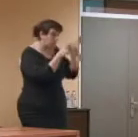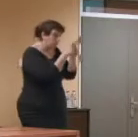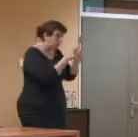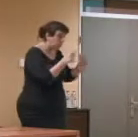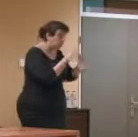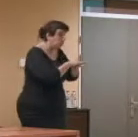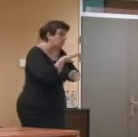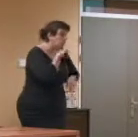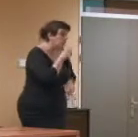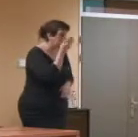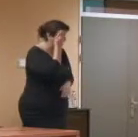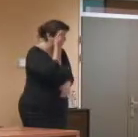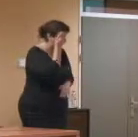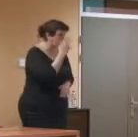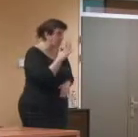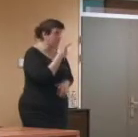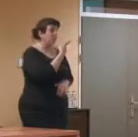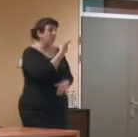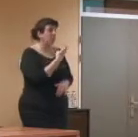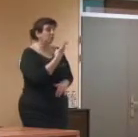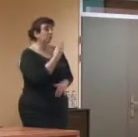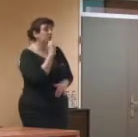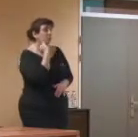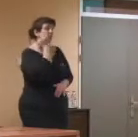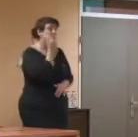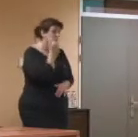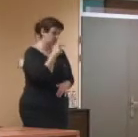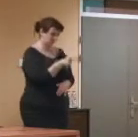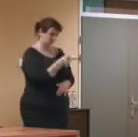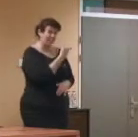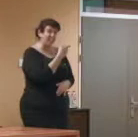que presentó 141 recursos para que sucediera esto.